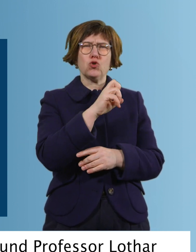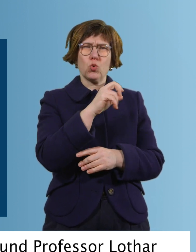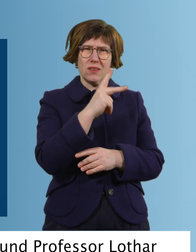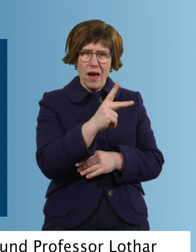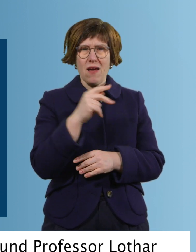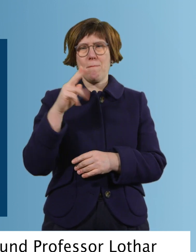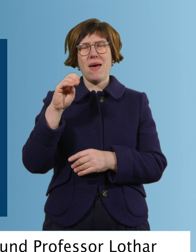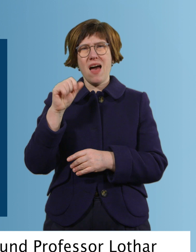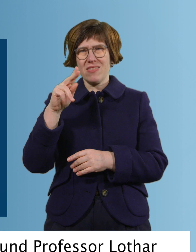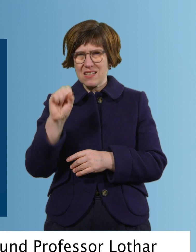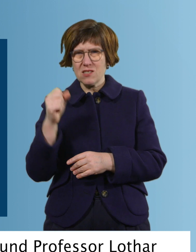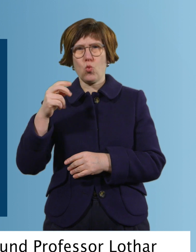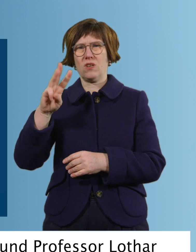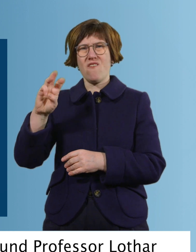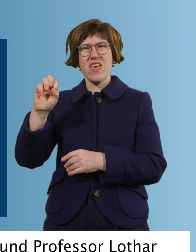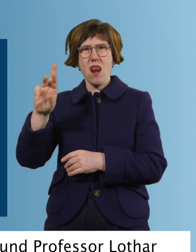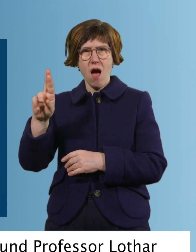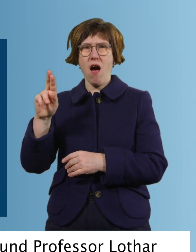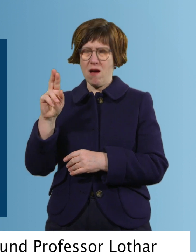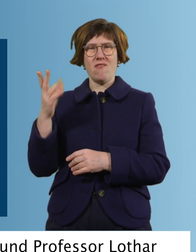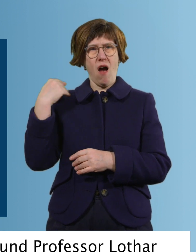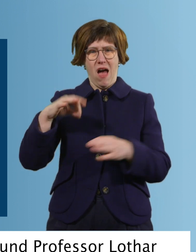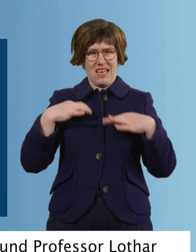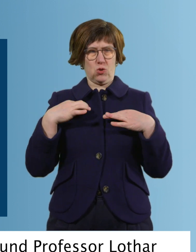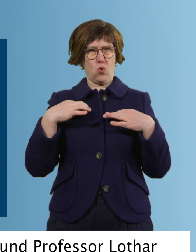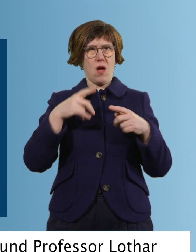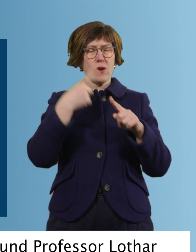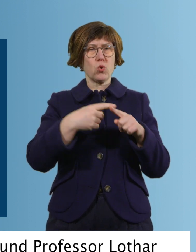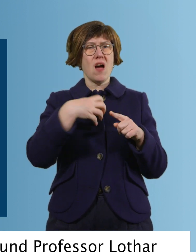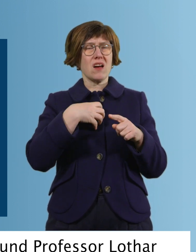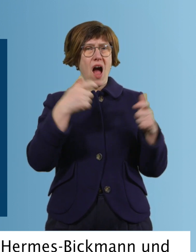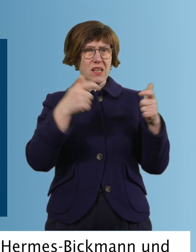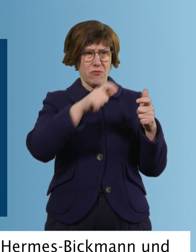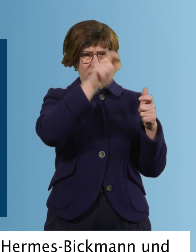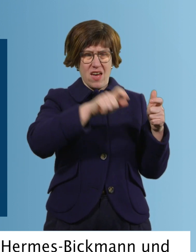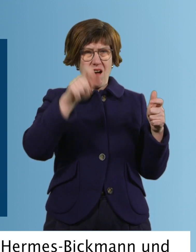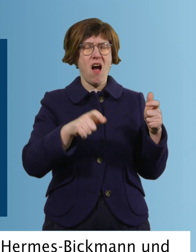Thomas Mertens und Professor Lothar Wieler sowie die Gesundheits- und Krankenpflegerinnen